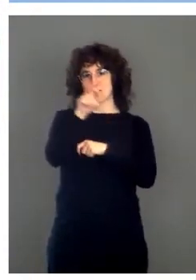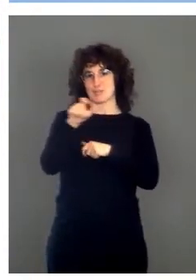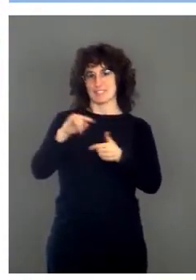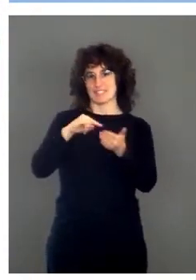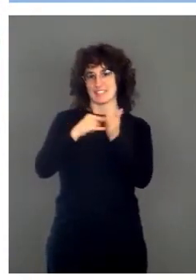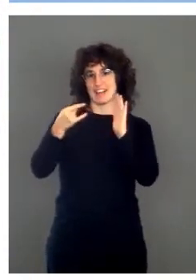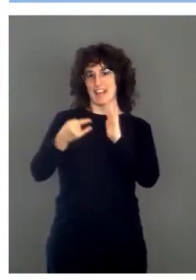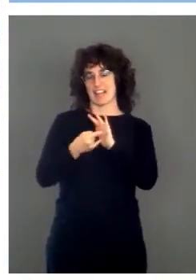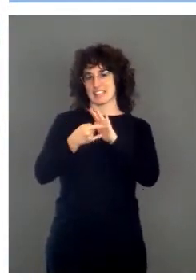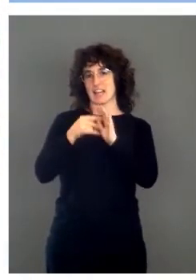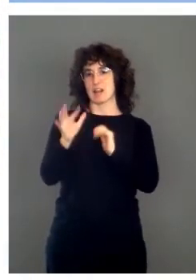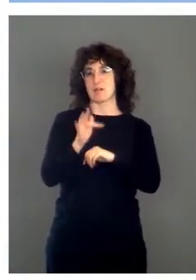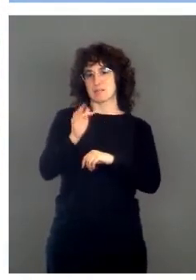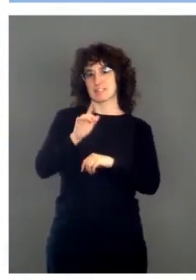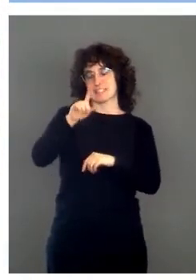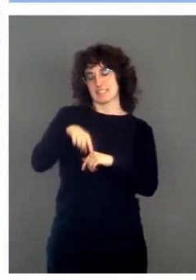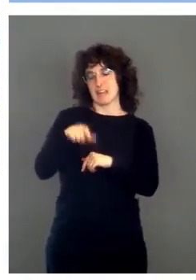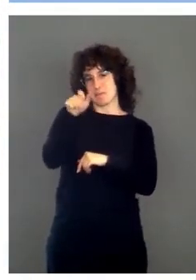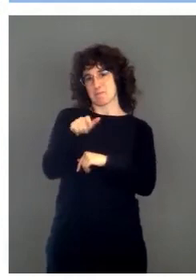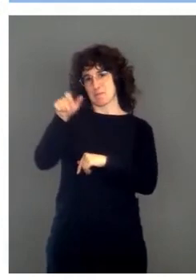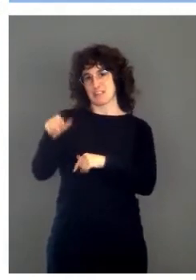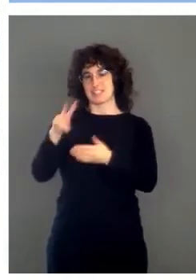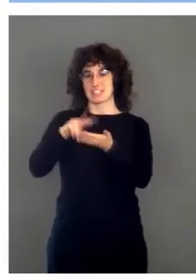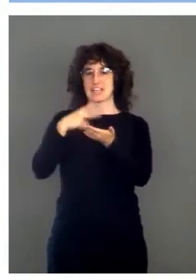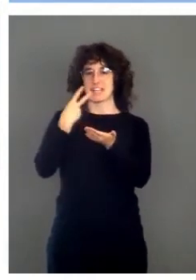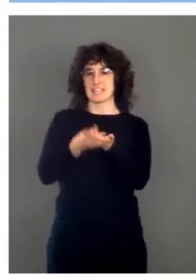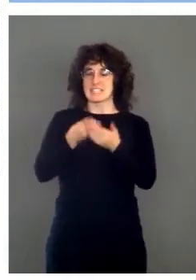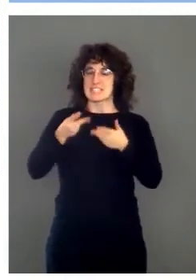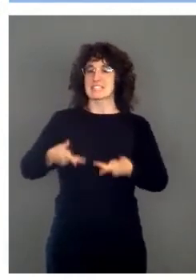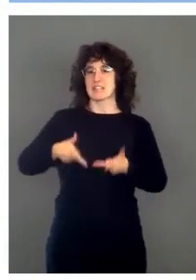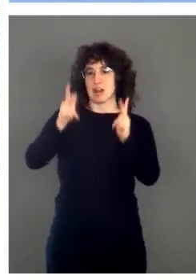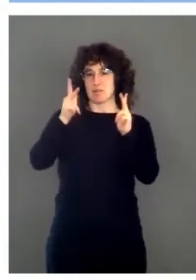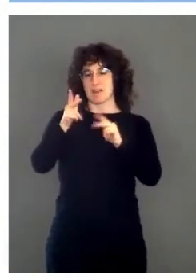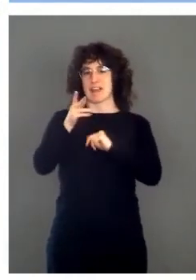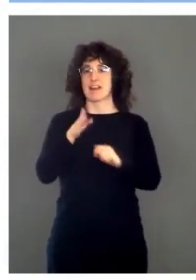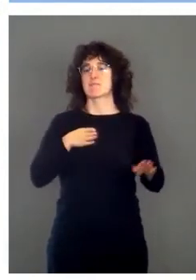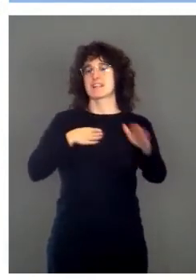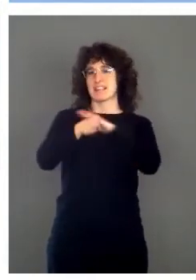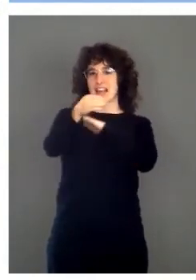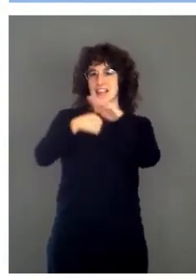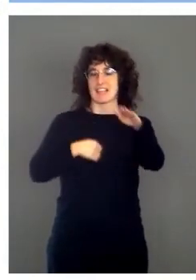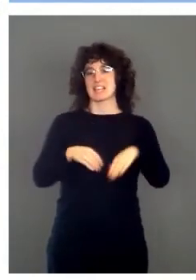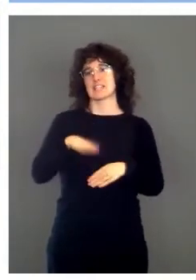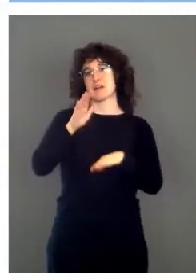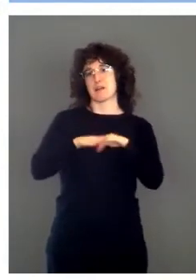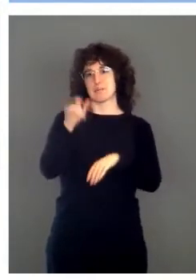Los intérpretes aquí haciendo accesible este evento Para todas las personas así que por favor un aplauso también para ellos